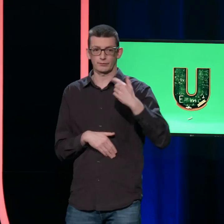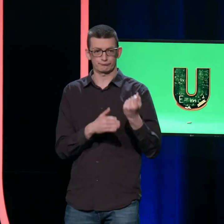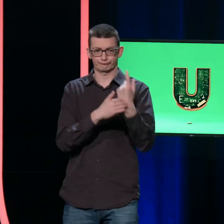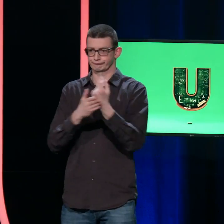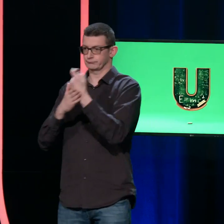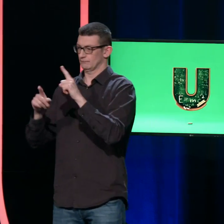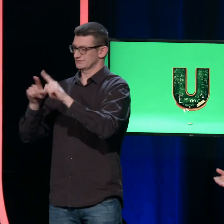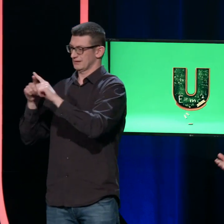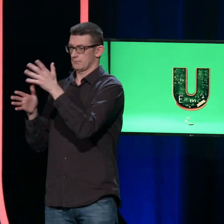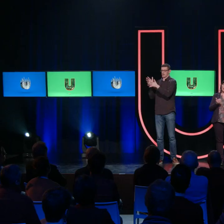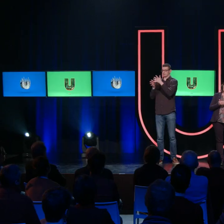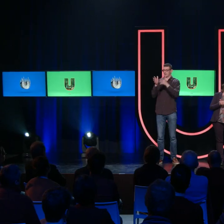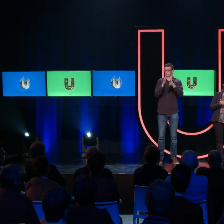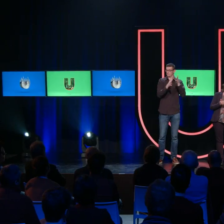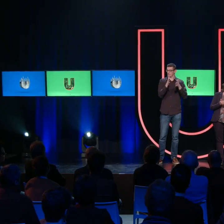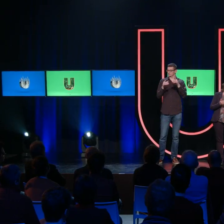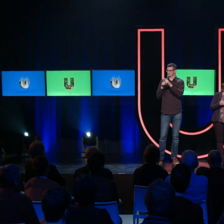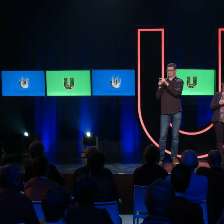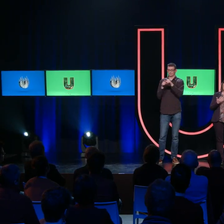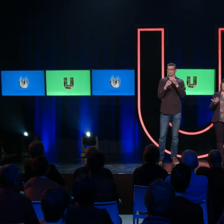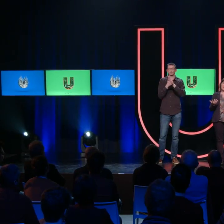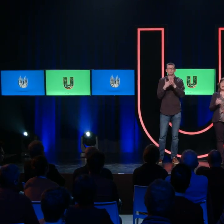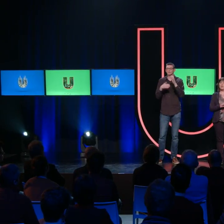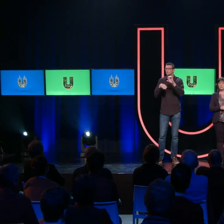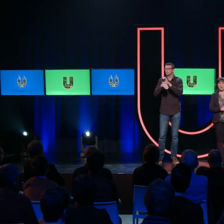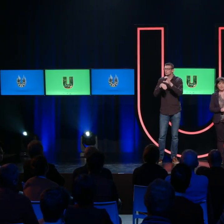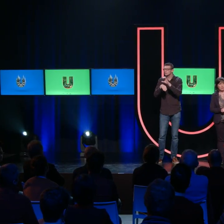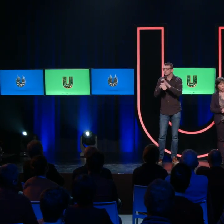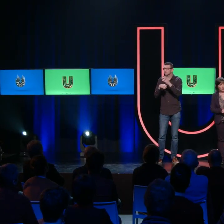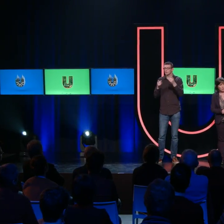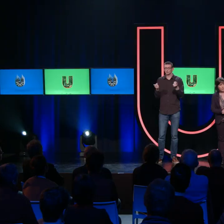en dat centrum verzamelt geregeld nieuwe gebaren en verspreidt die ook.